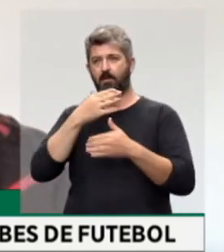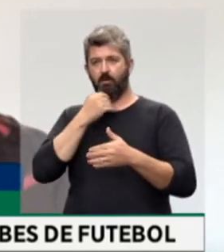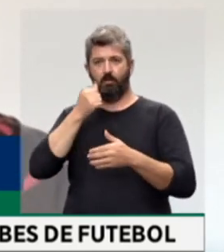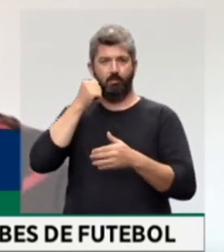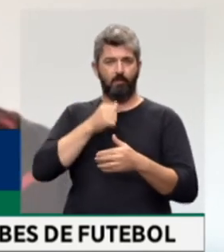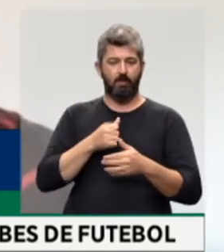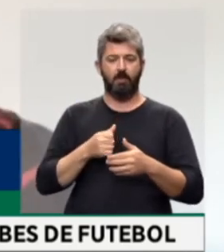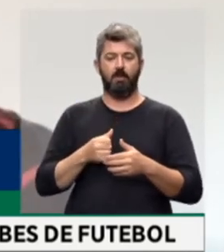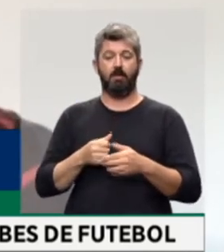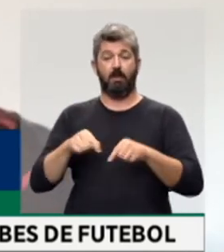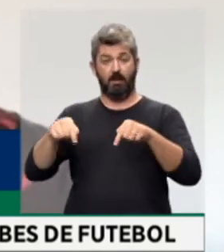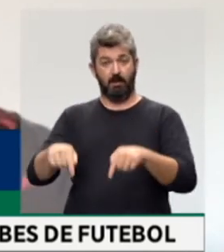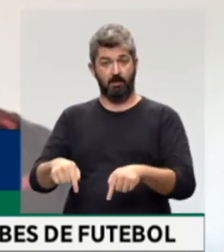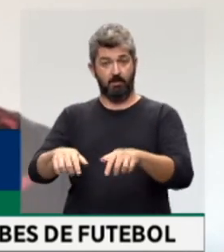VOTA MINORIA? -- [DEPUTADO]: A MINORIA